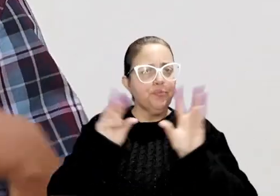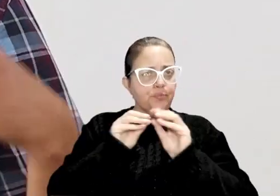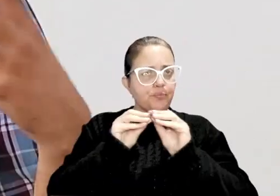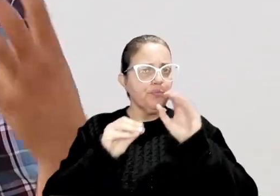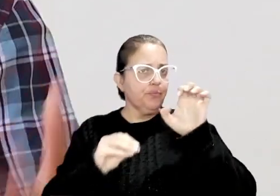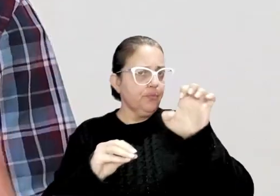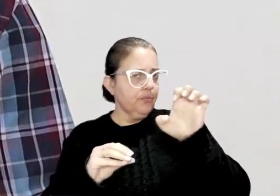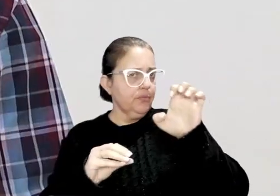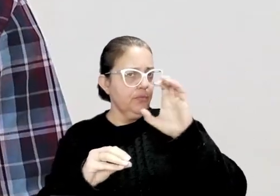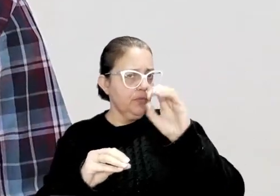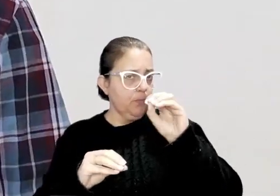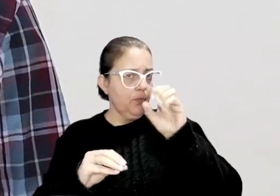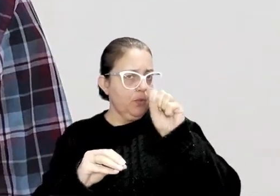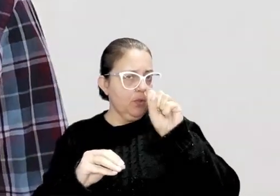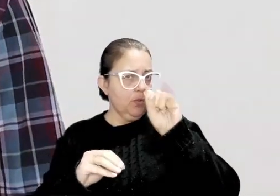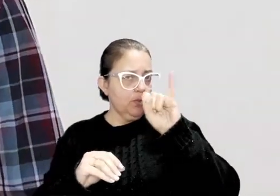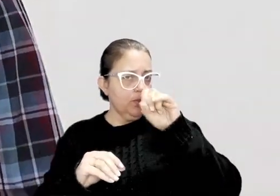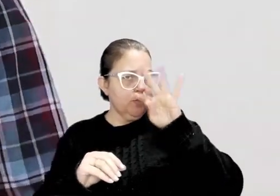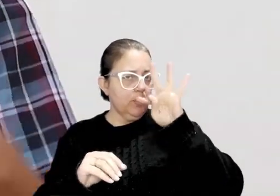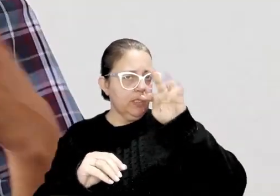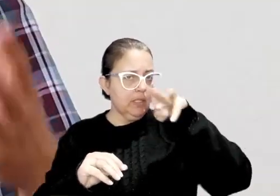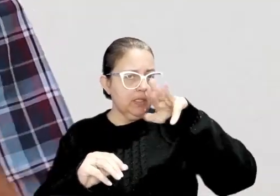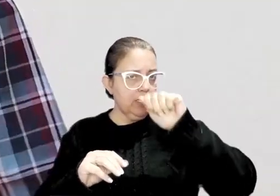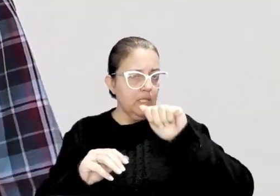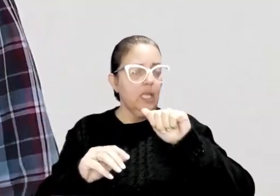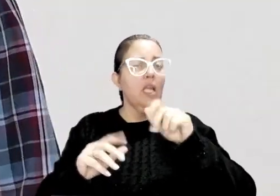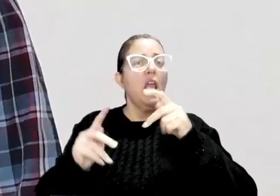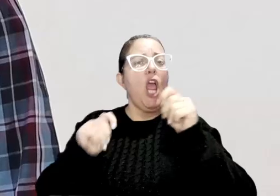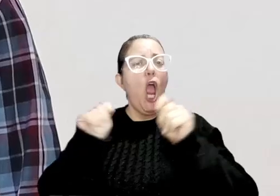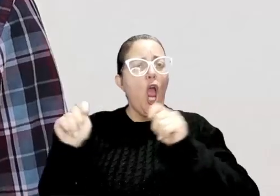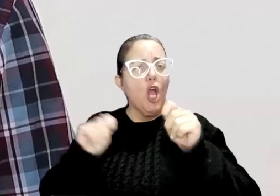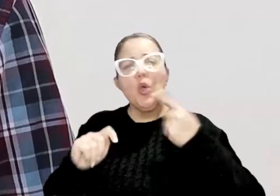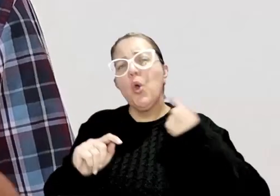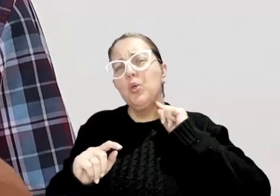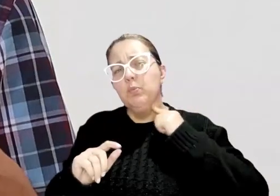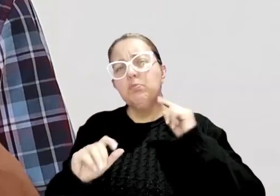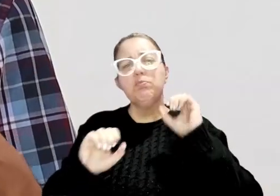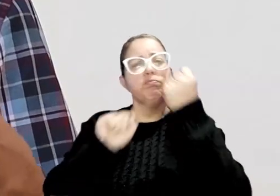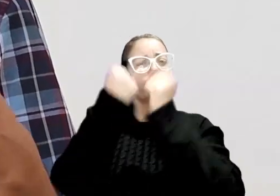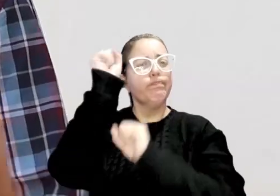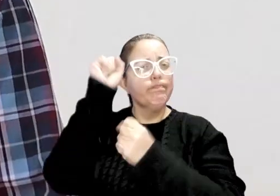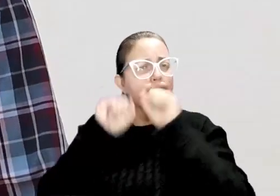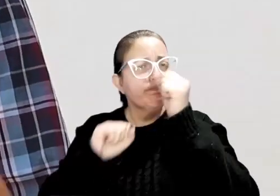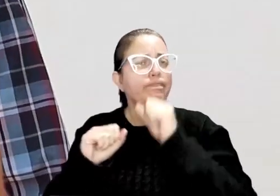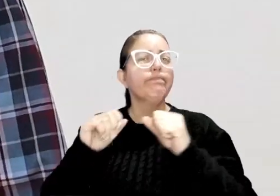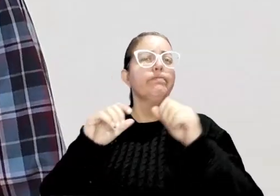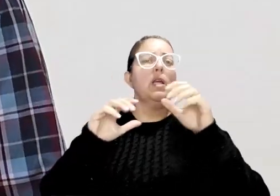em controle da poluição Industrial controle da poluição atmosférica e a aia avaliação de impacto